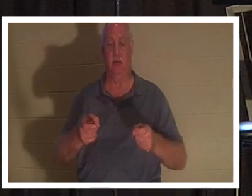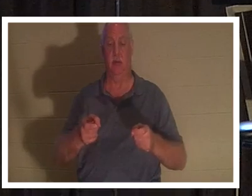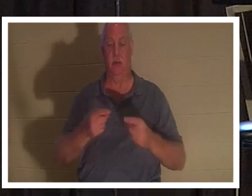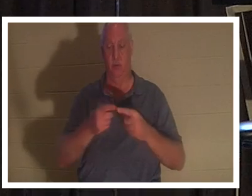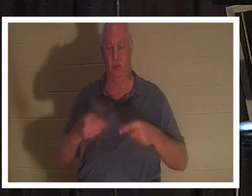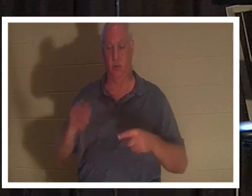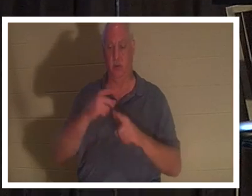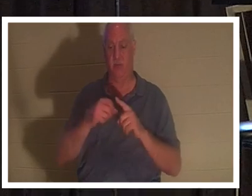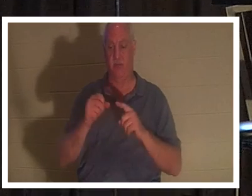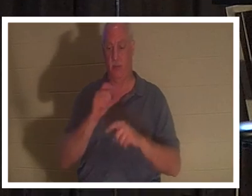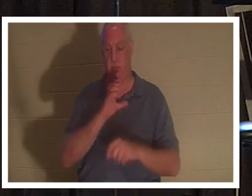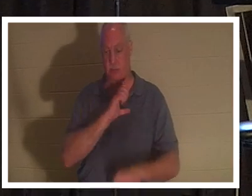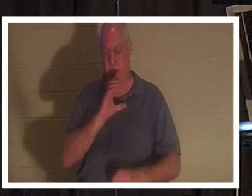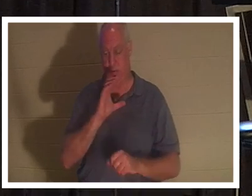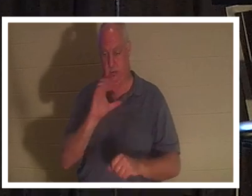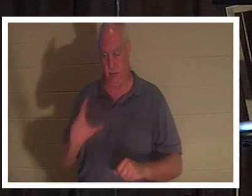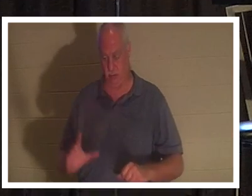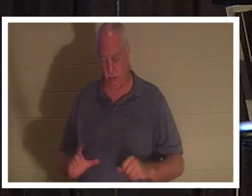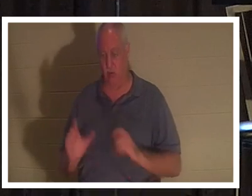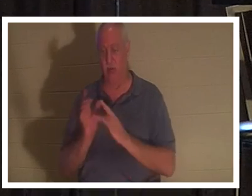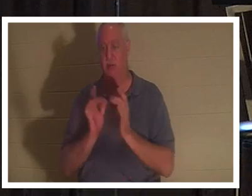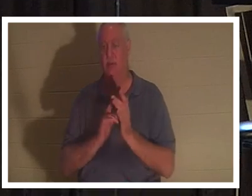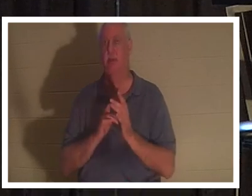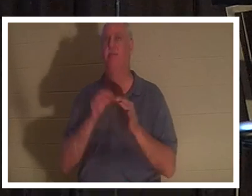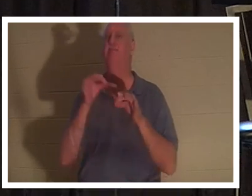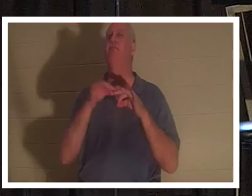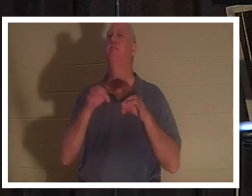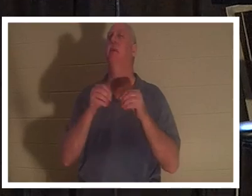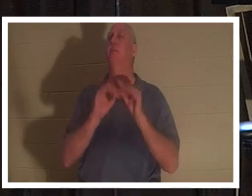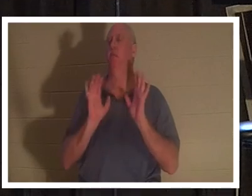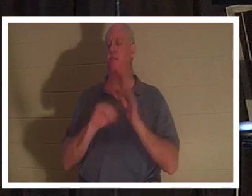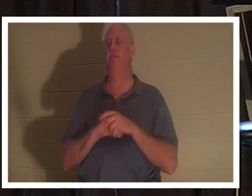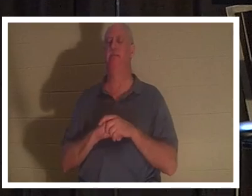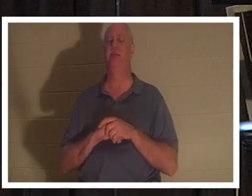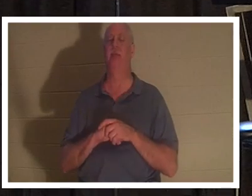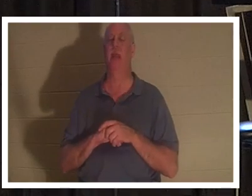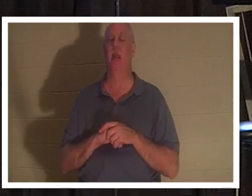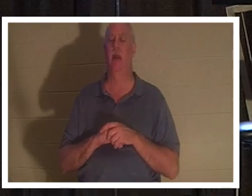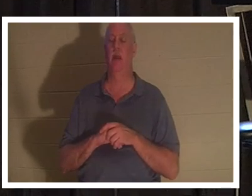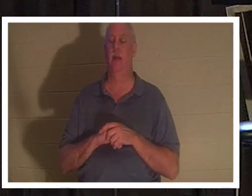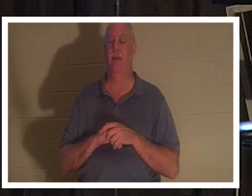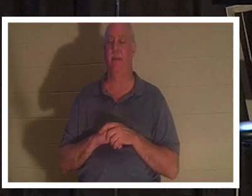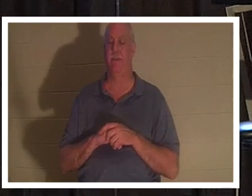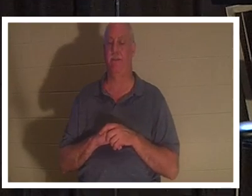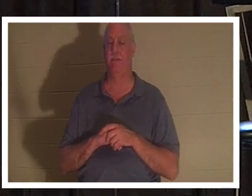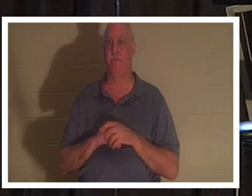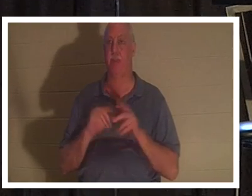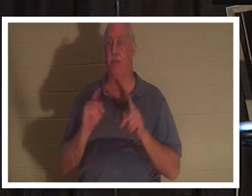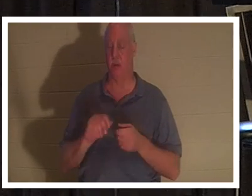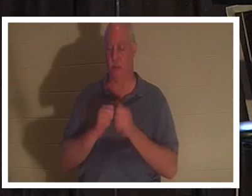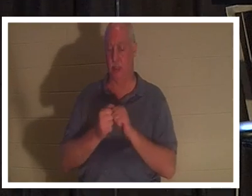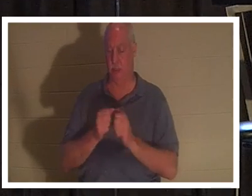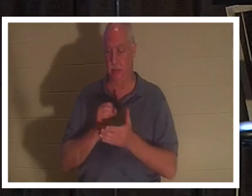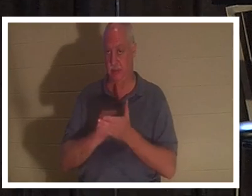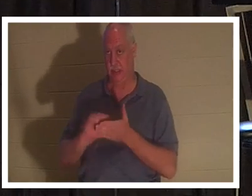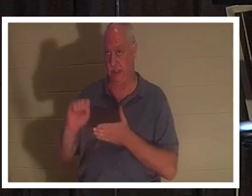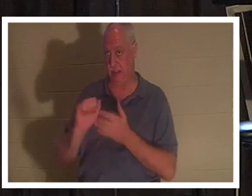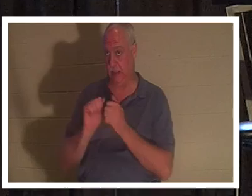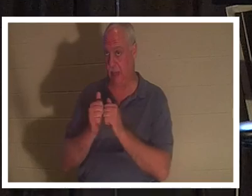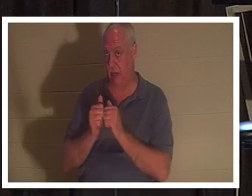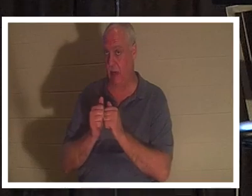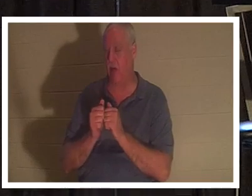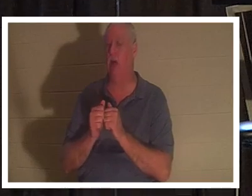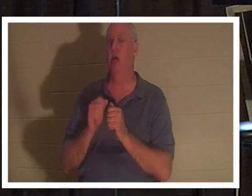यीशु द्वारा उसे मुफ्त में उपहार के रूप में प्रदान की जाती है। आइए इसे थोड़ा और विस्तार से समझाएं। कुछ सत्य